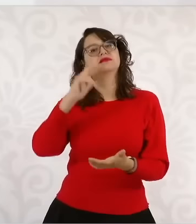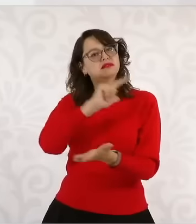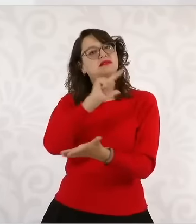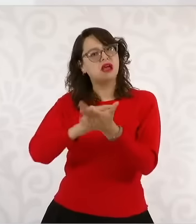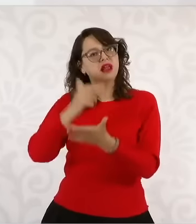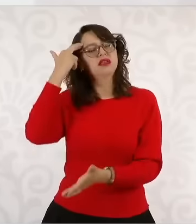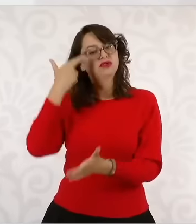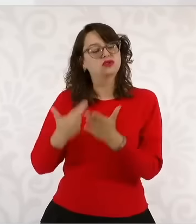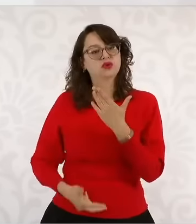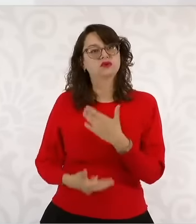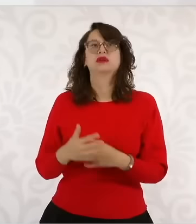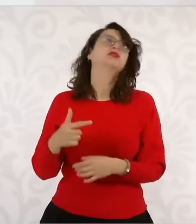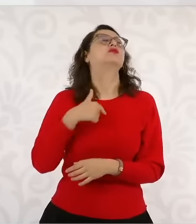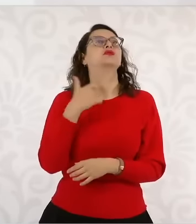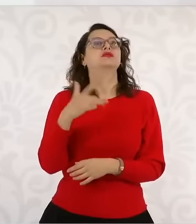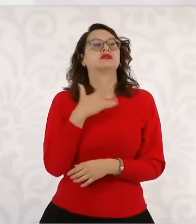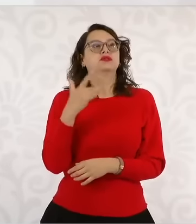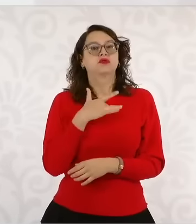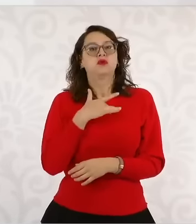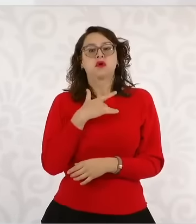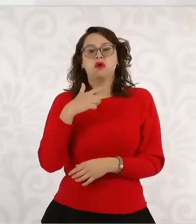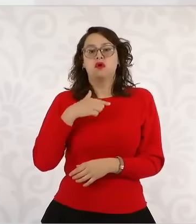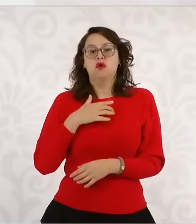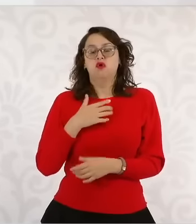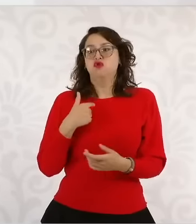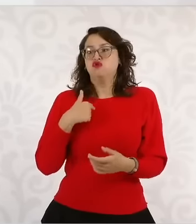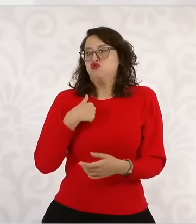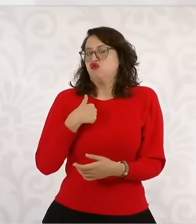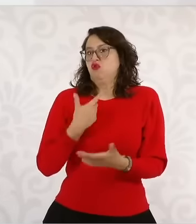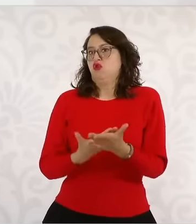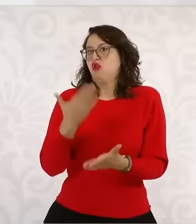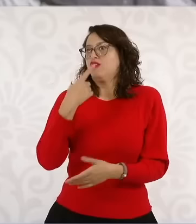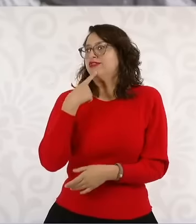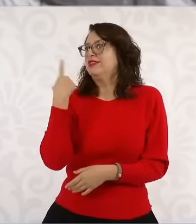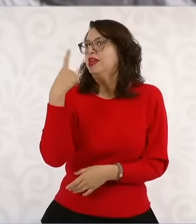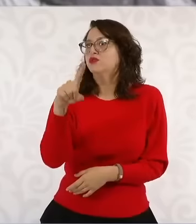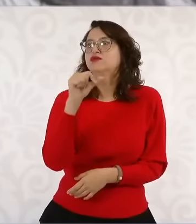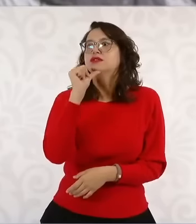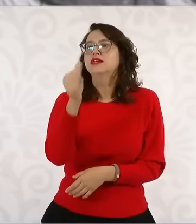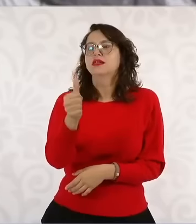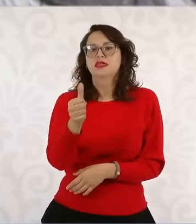Y mi reflexión es, si no presento yo delito, además de que es un delito, pues en qué condición